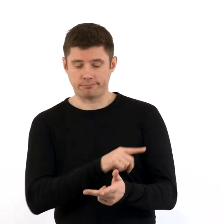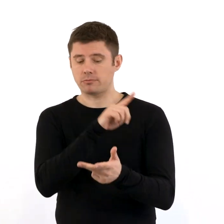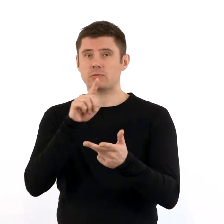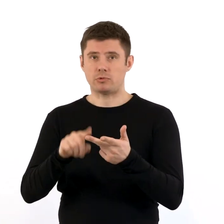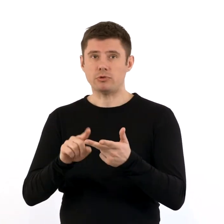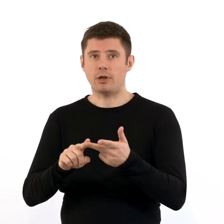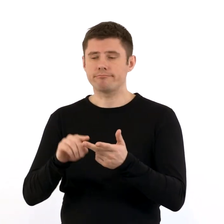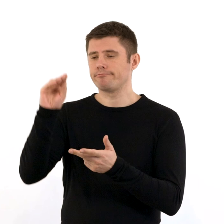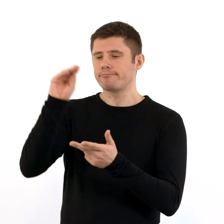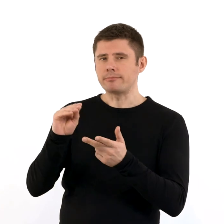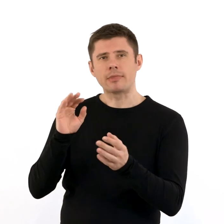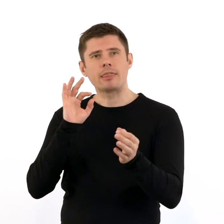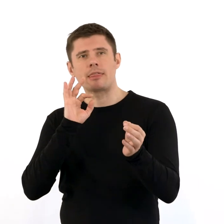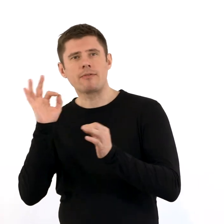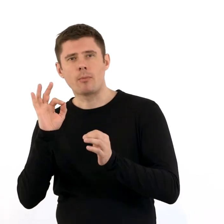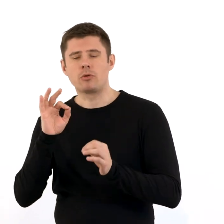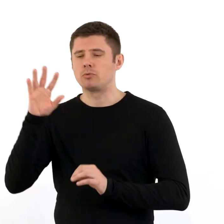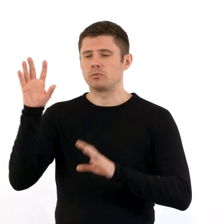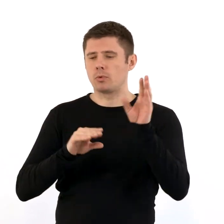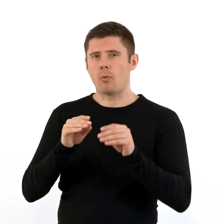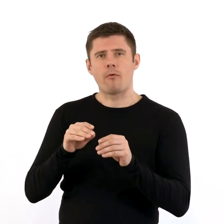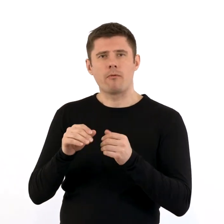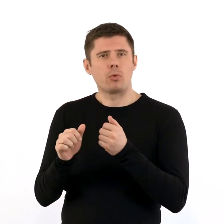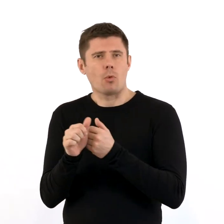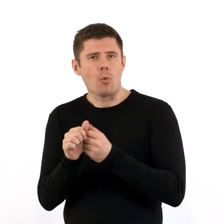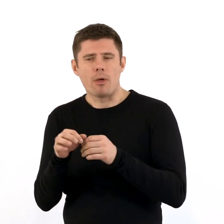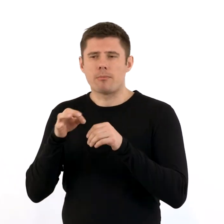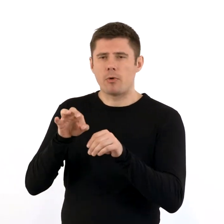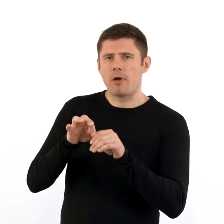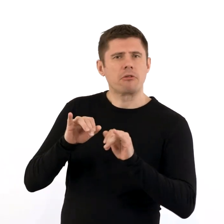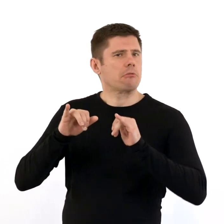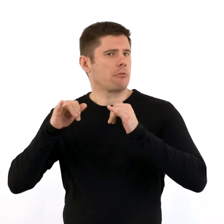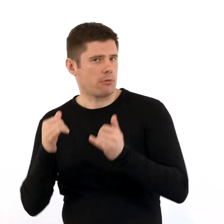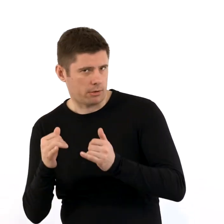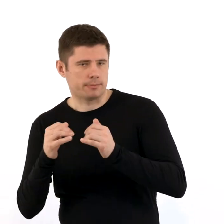prowadzić księgi rachunkowe.